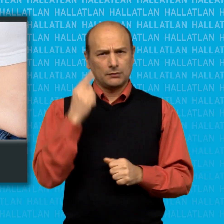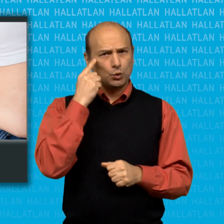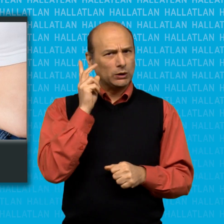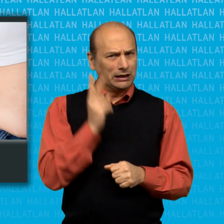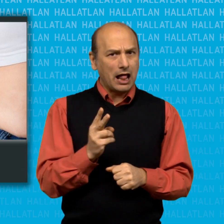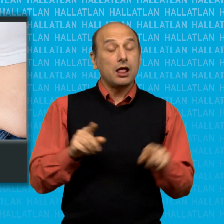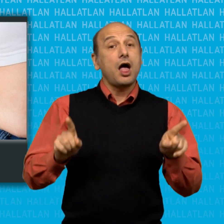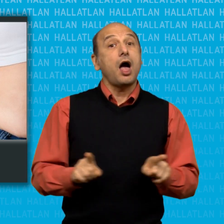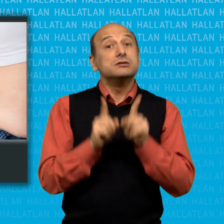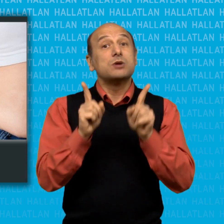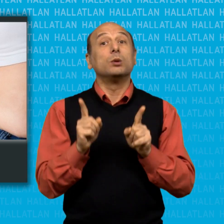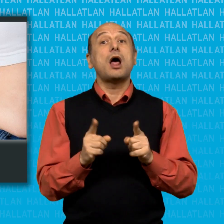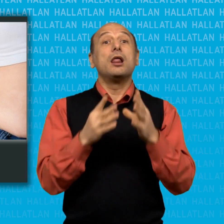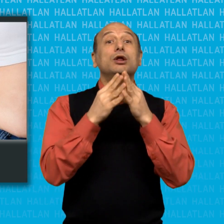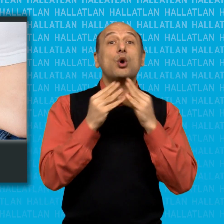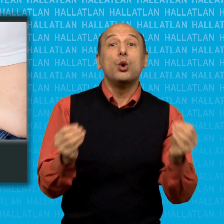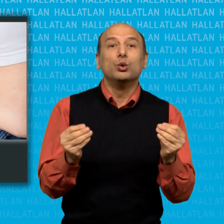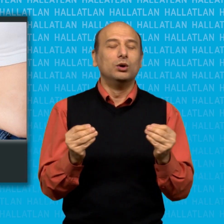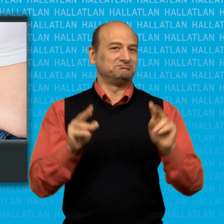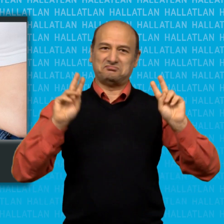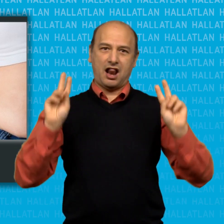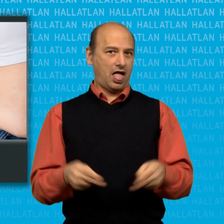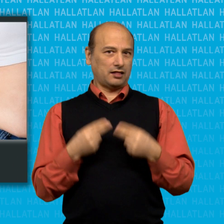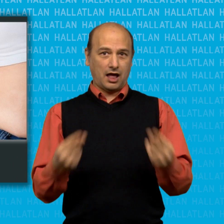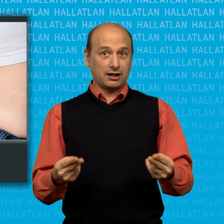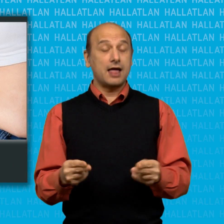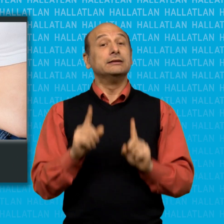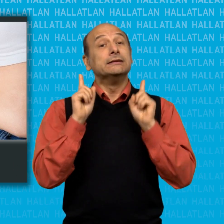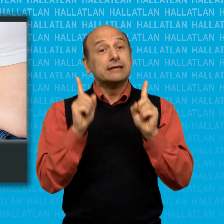Tudni kell azt is, hogy az azonnali gyógyulás gyakorlatilag elképzelhetetlen,